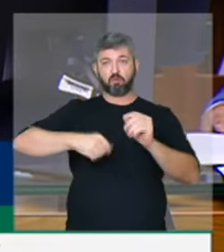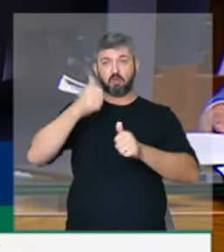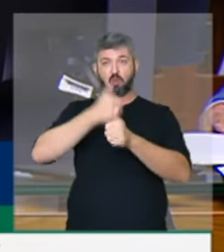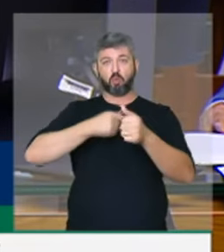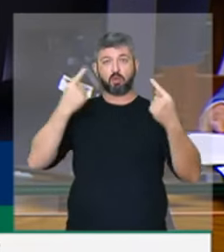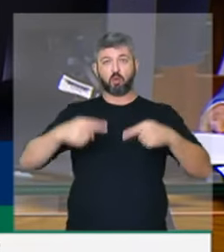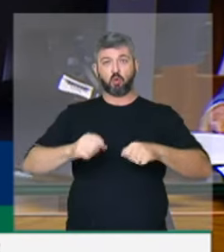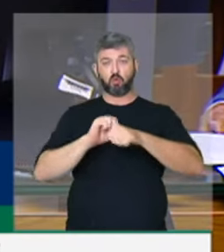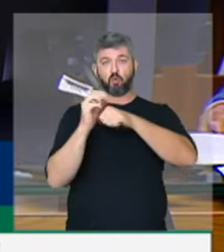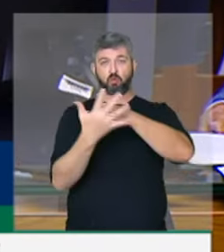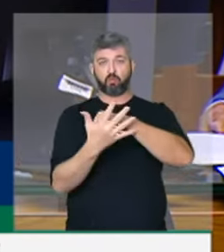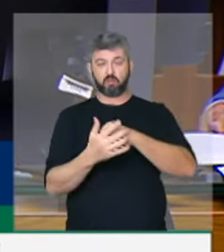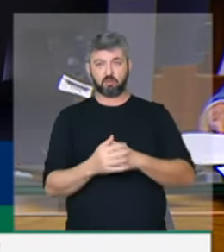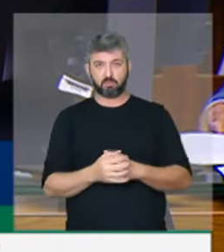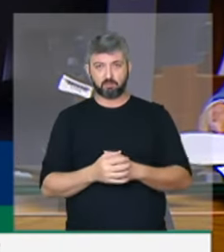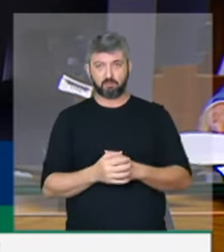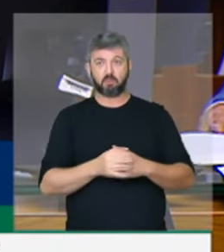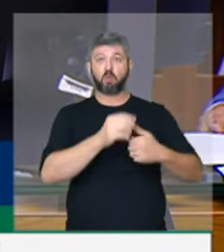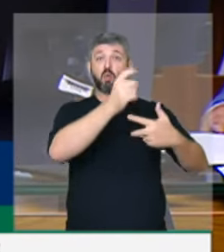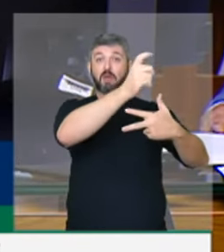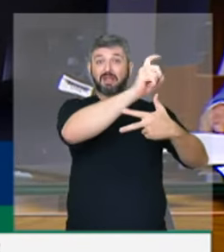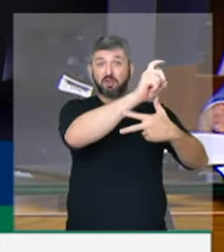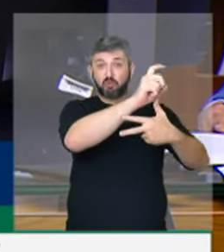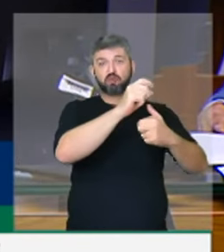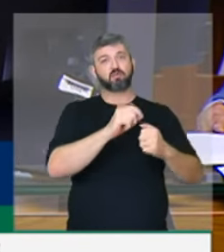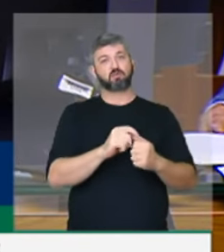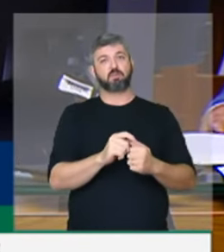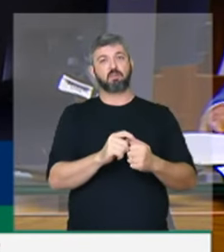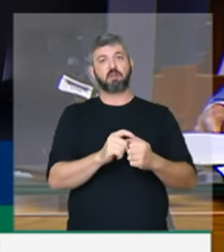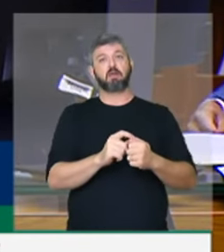EXECUTIVO FEDERAL.... OS EXECUTIVOS ESTADUAIS, OS MILHARES DE EXECUTIVOS MUNICIPAIS TAMBÉM. COMO